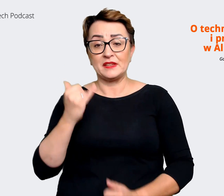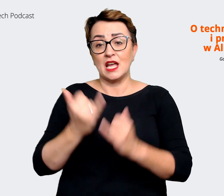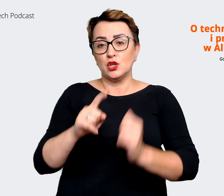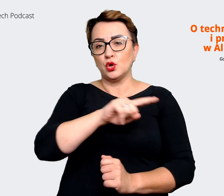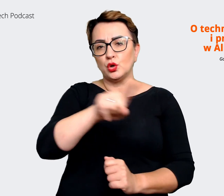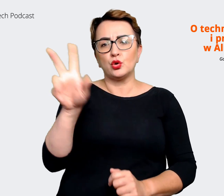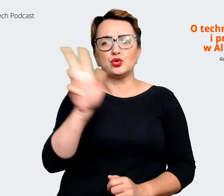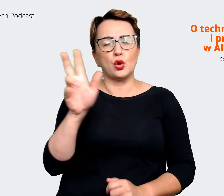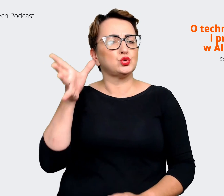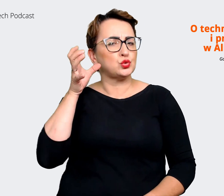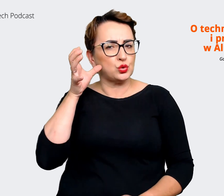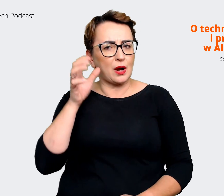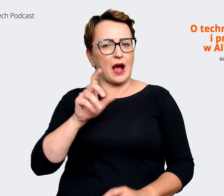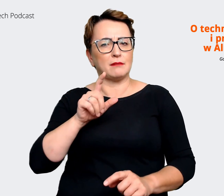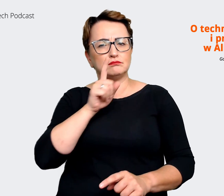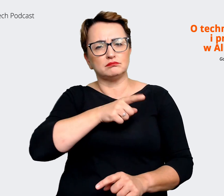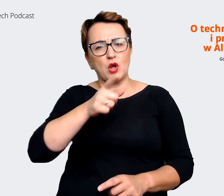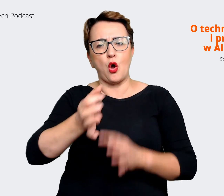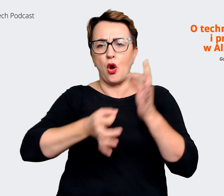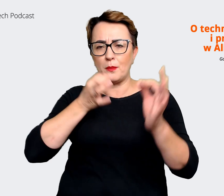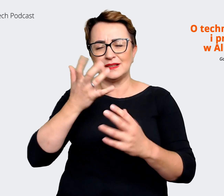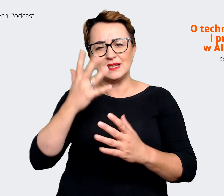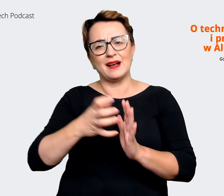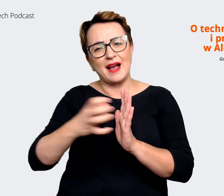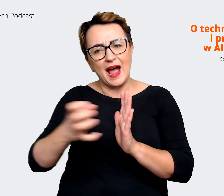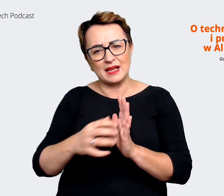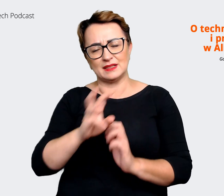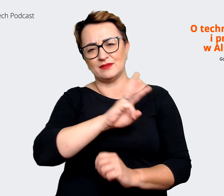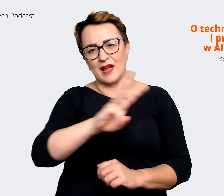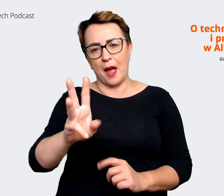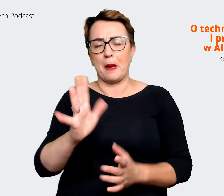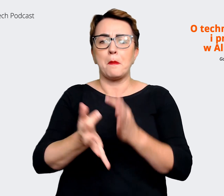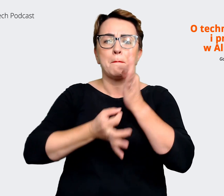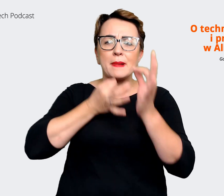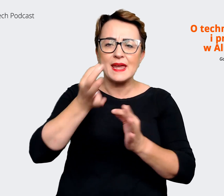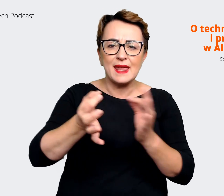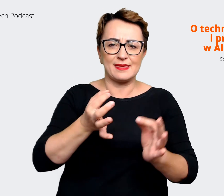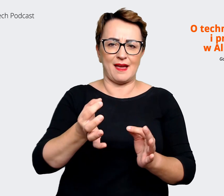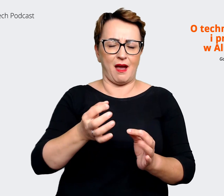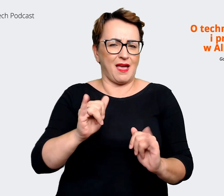co tu padło, chciał jeszcze z nami pogadać albo podpytać jak to tak naprawdę jest wiecie